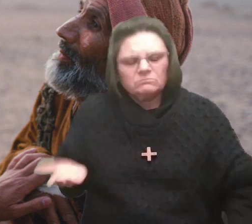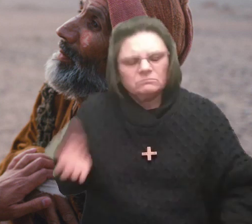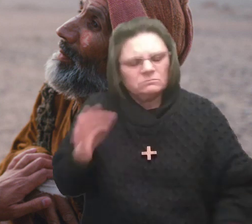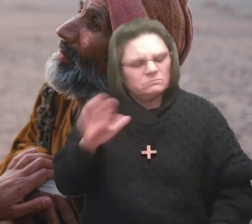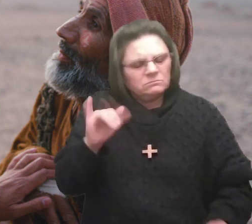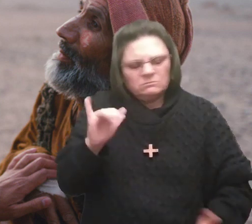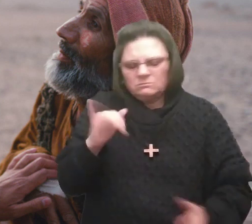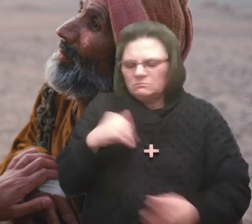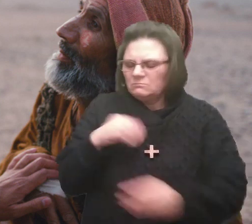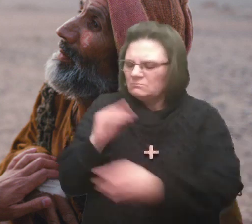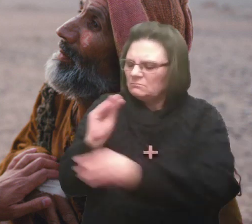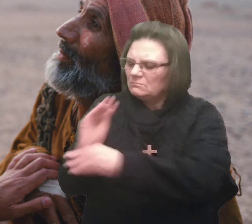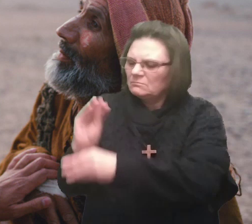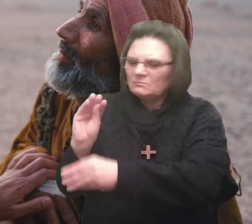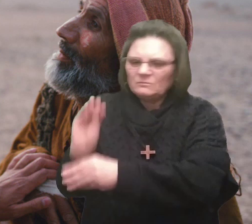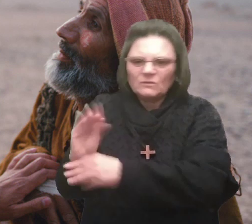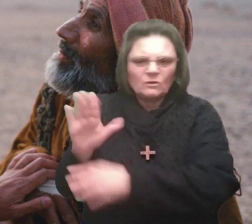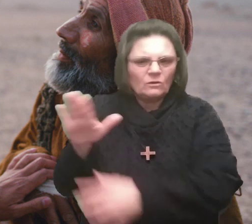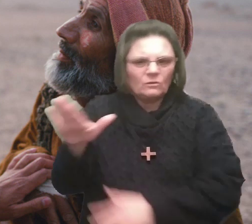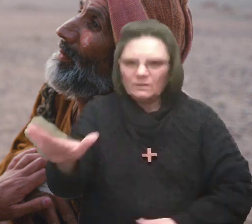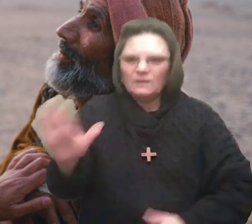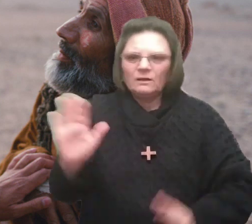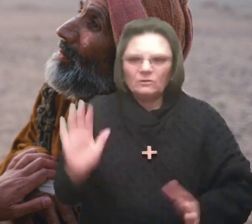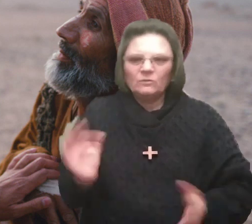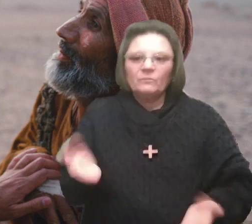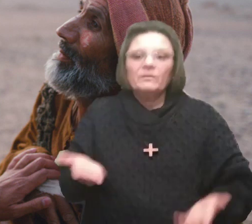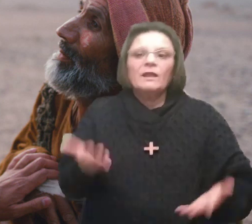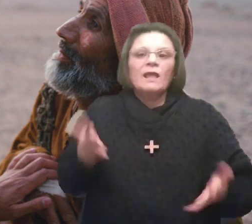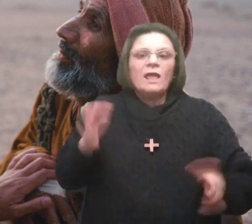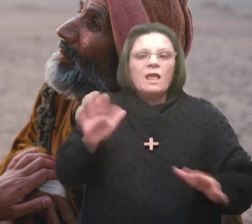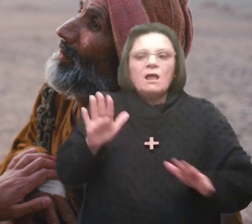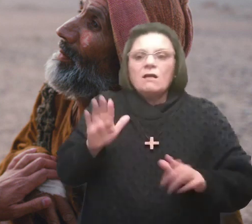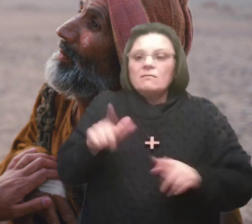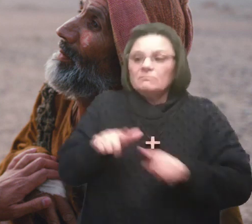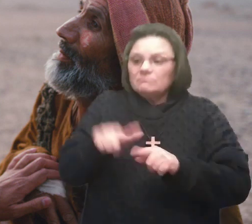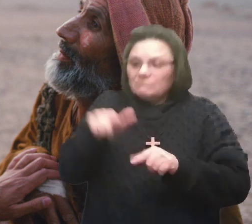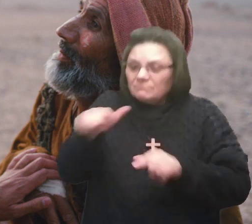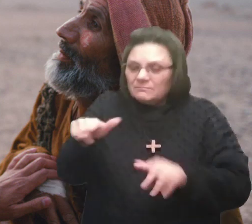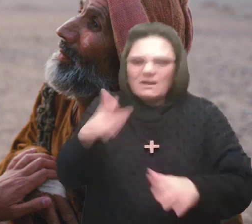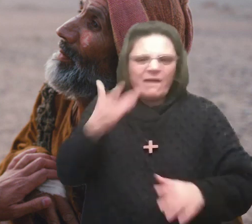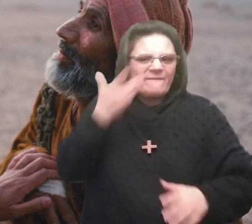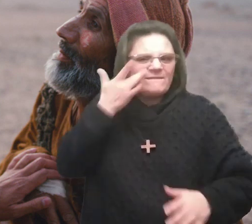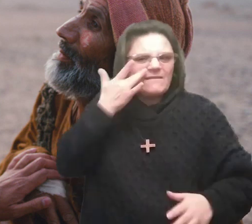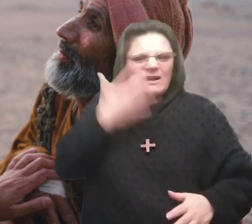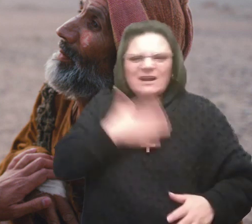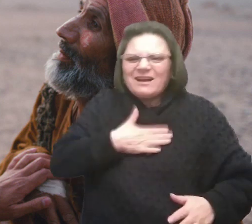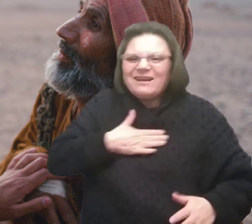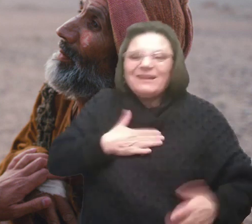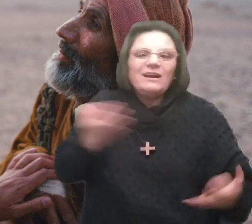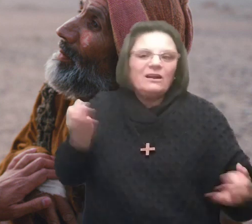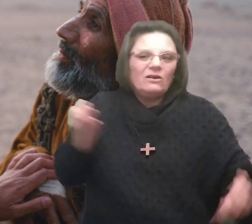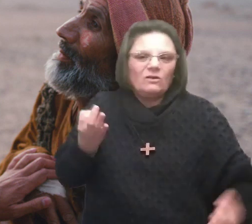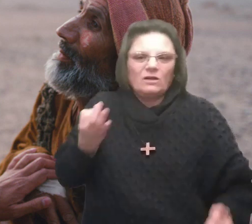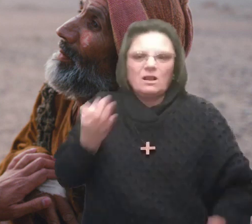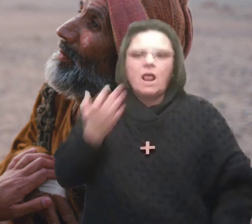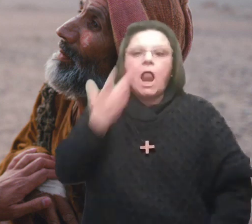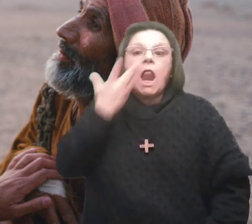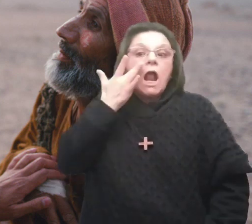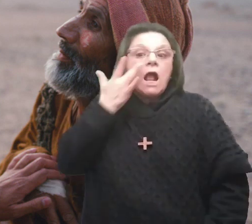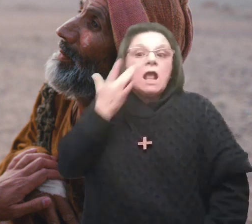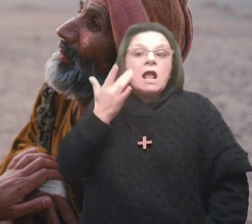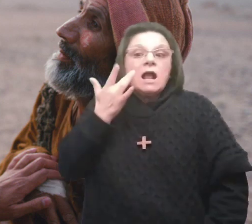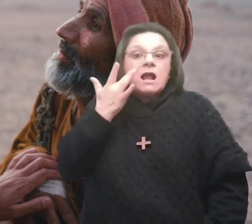«Quiero: queda limpio».